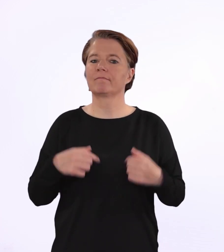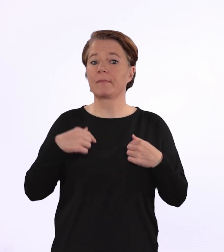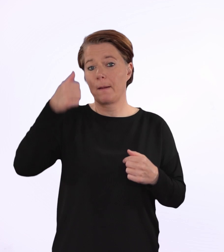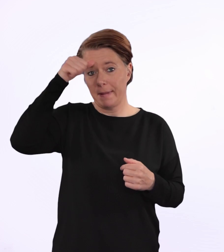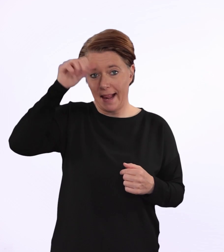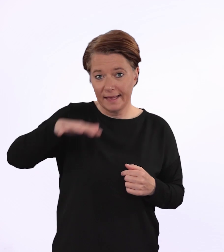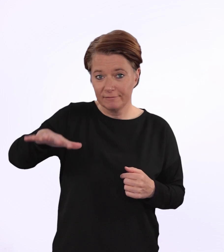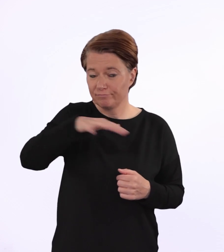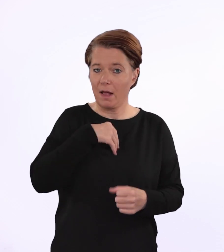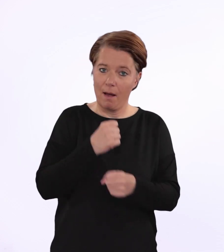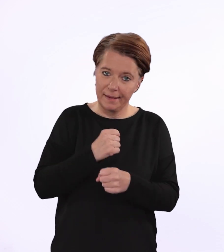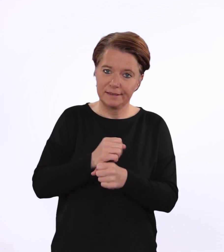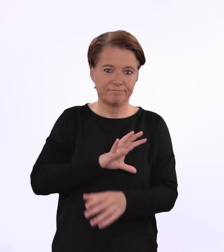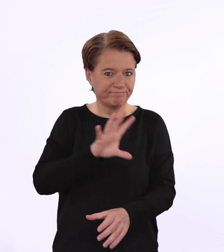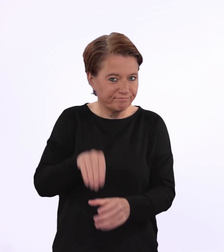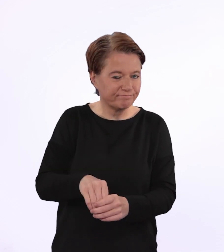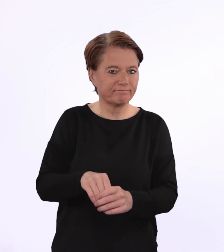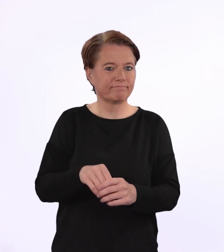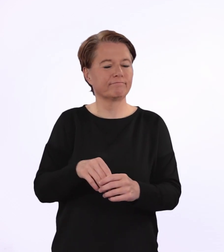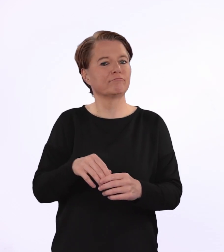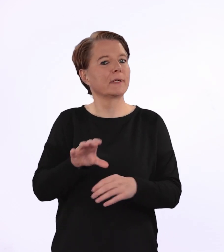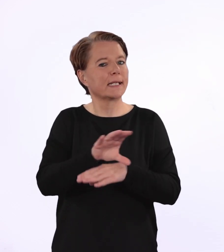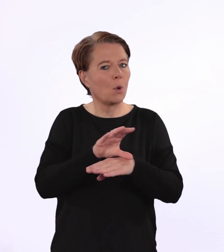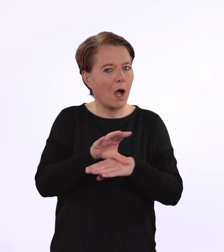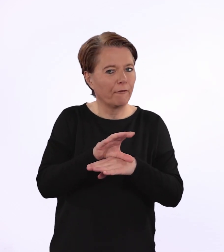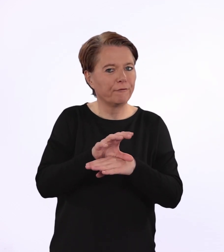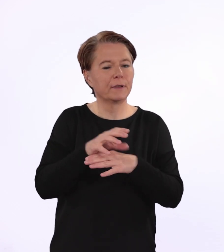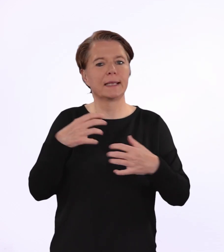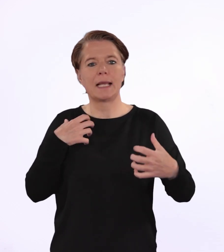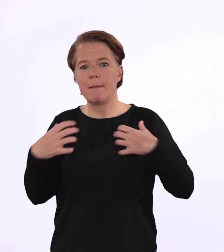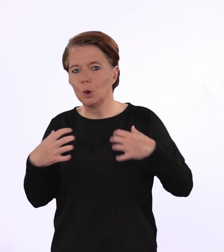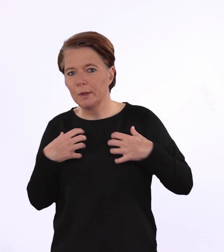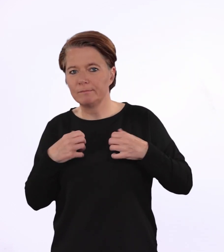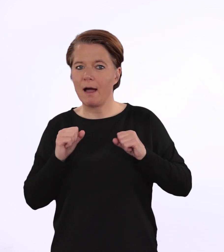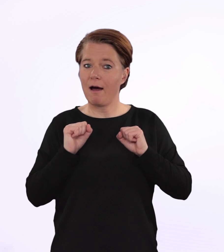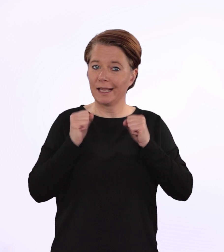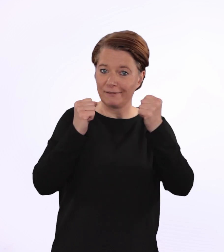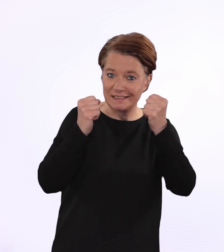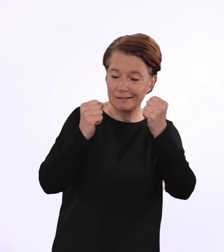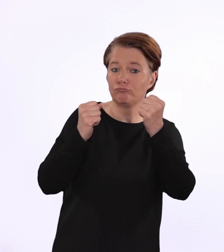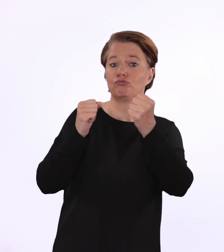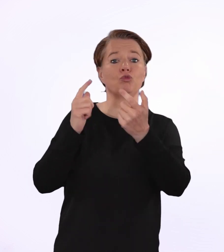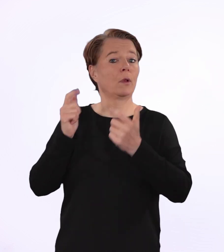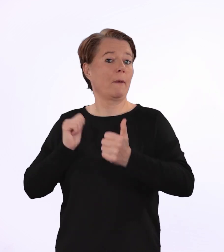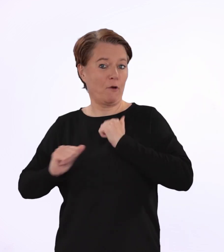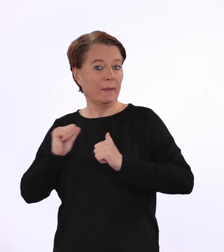Ich arbeite hier in Berlin als Choreografin, Dramaturgin, Aktivistin und Performerin.